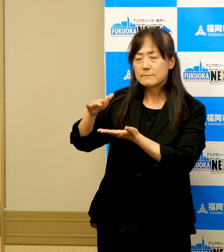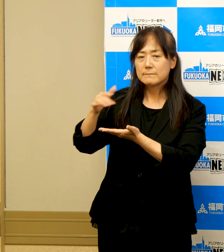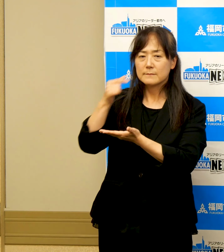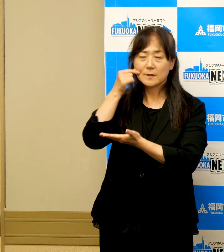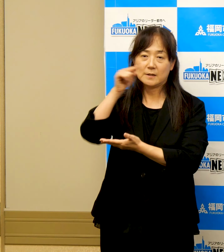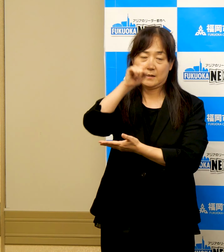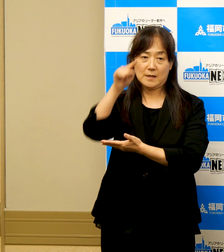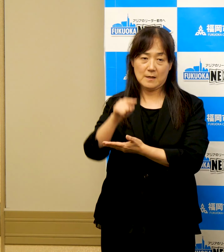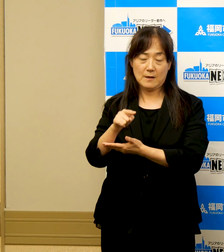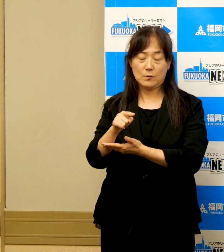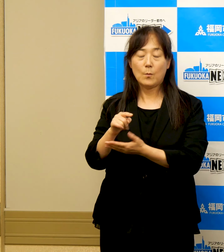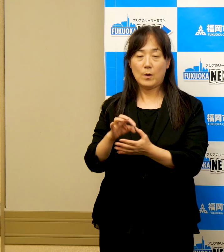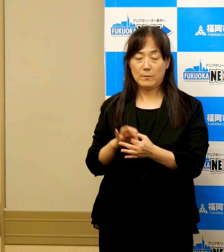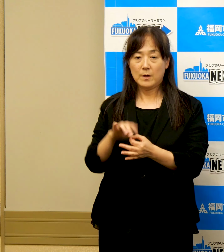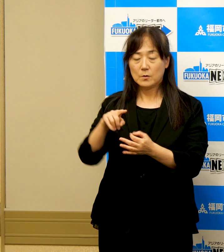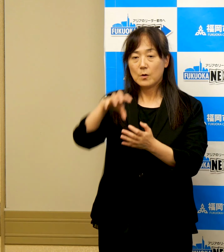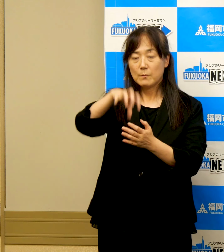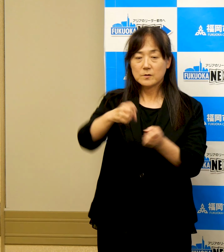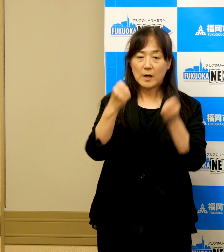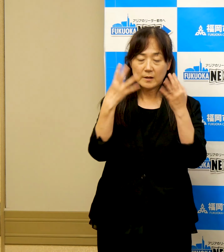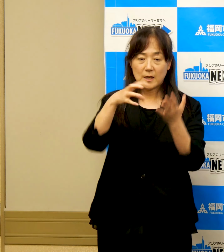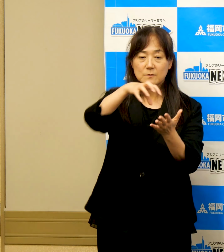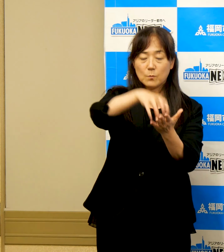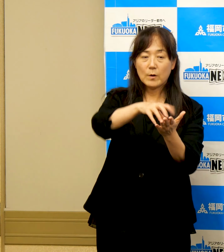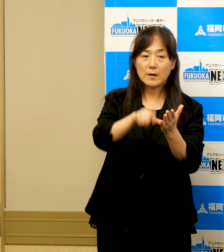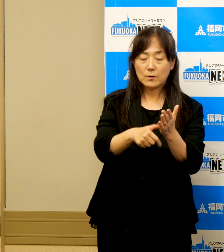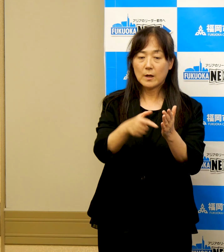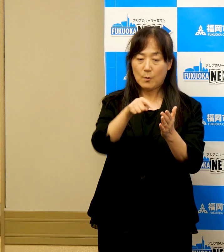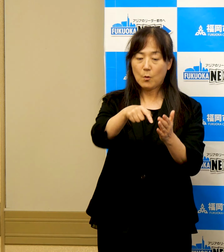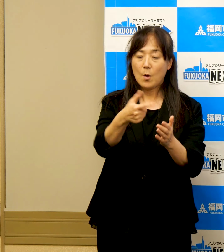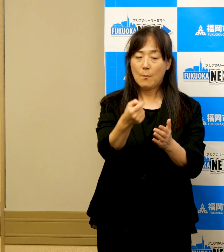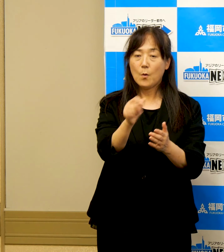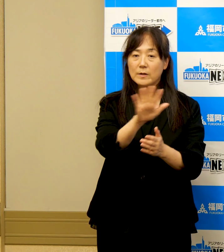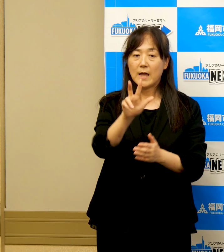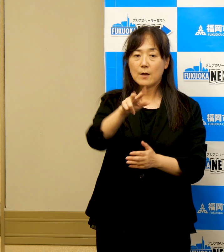多分今後そういった場所を新しく作るにしても モデルナになると思います